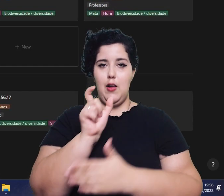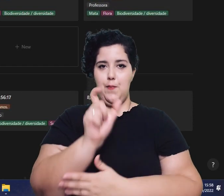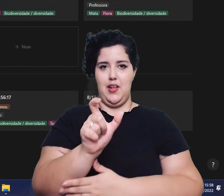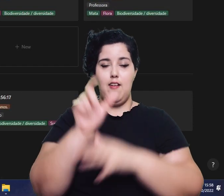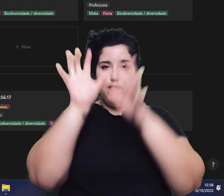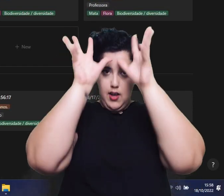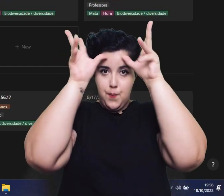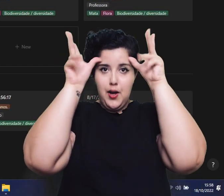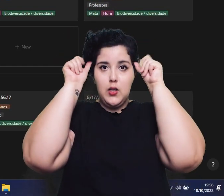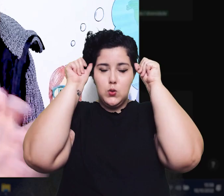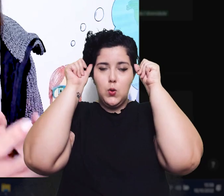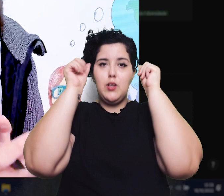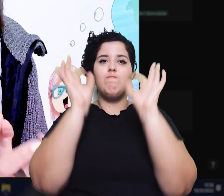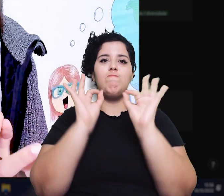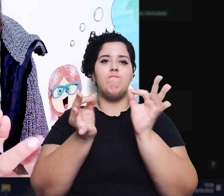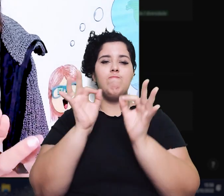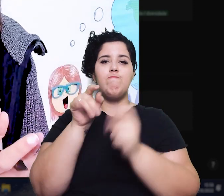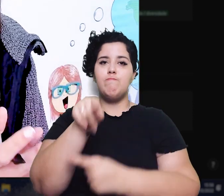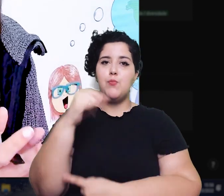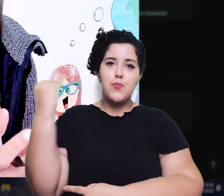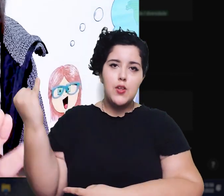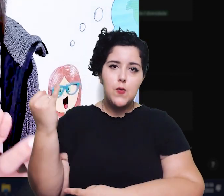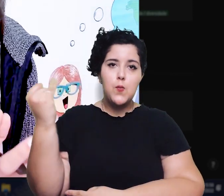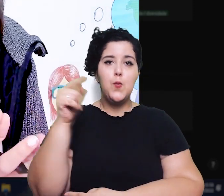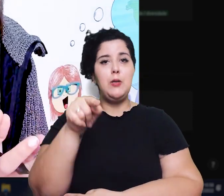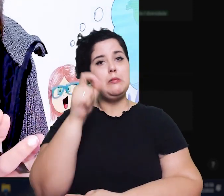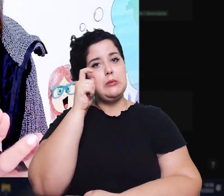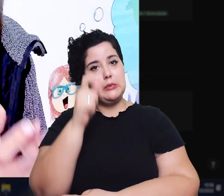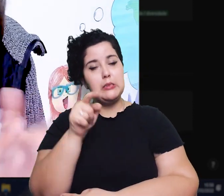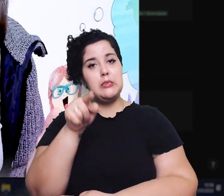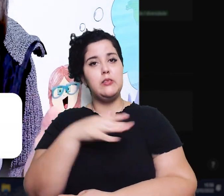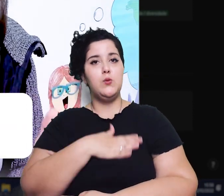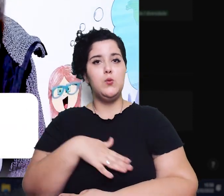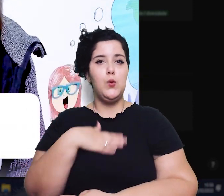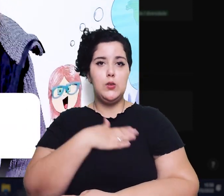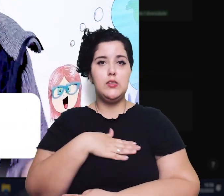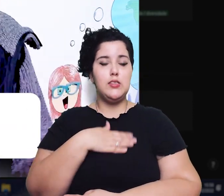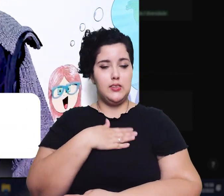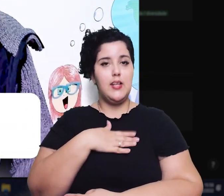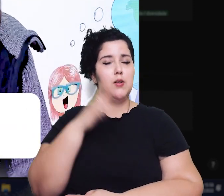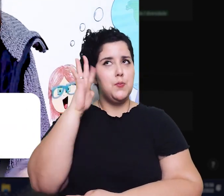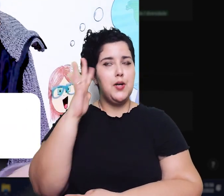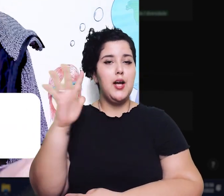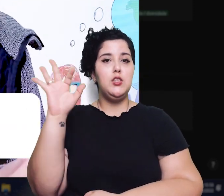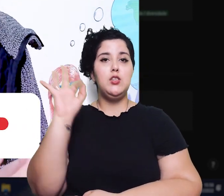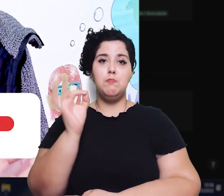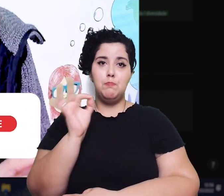definição de Amazônia? Pra mim isso foi um dado muito muito interessante, tipo, eu imaginava a biodiversidade, mas